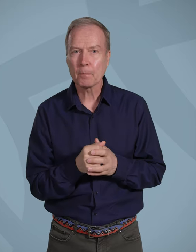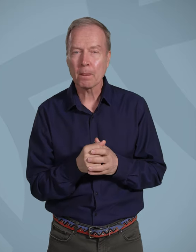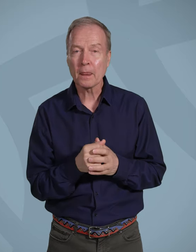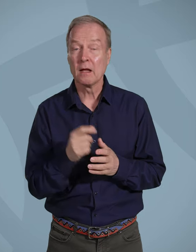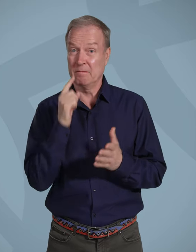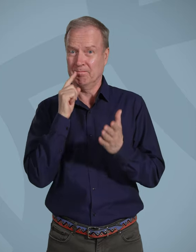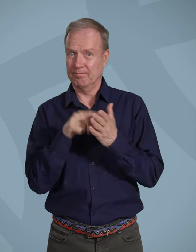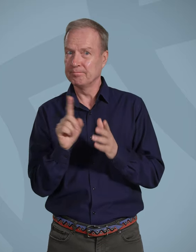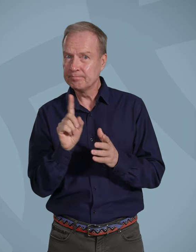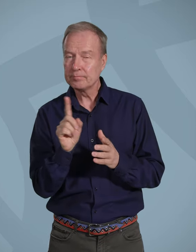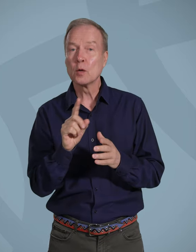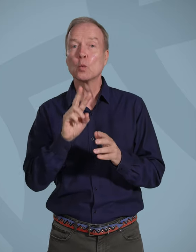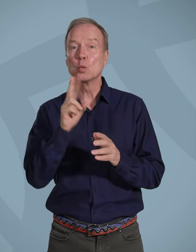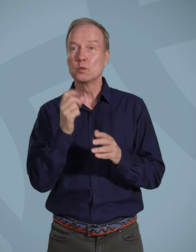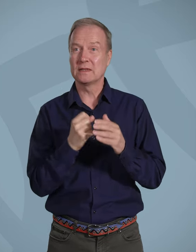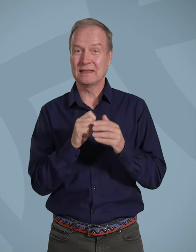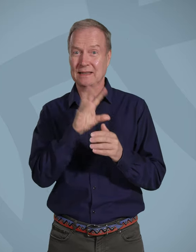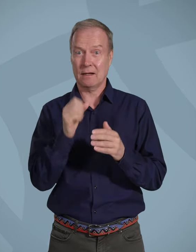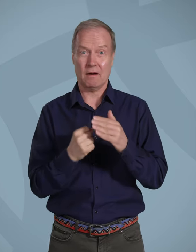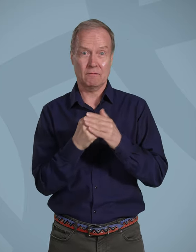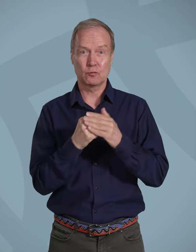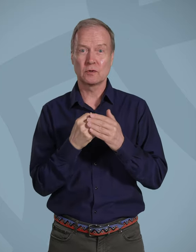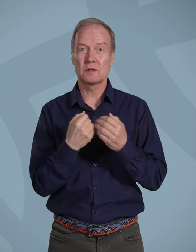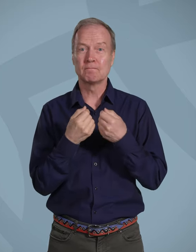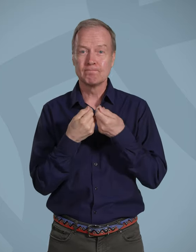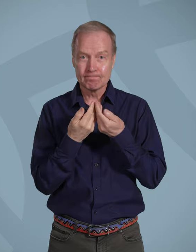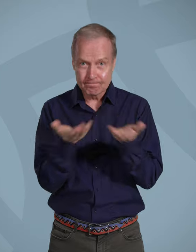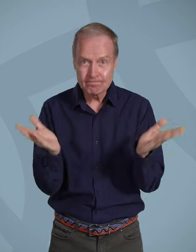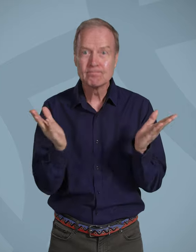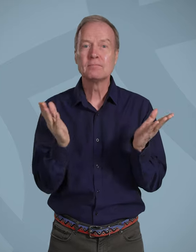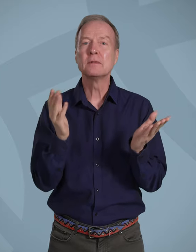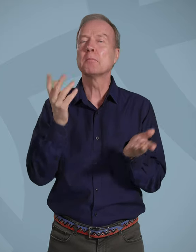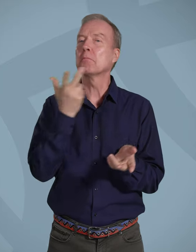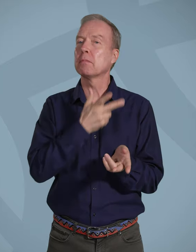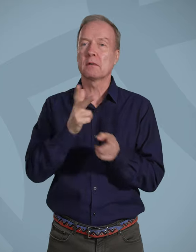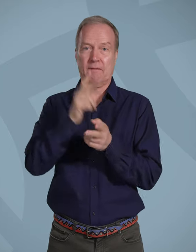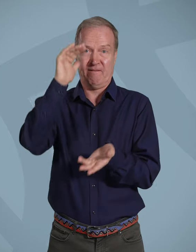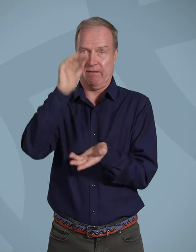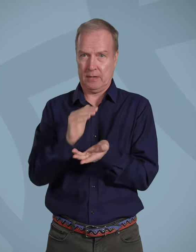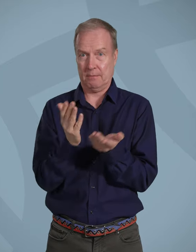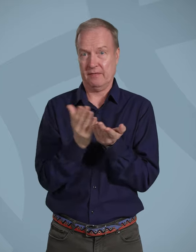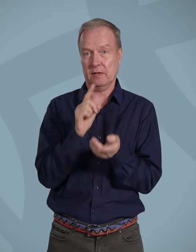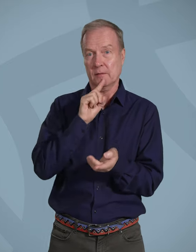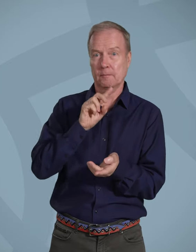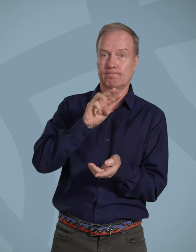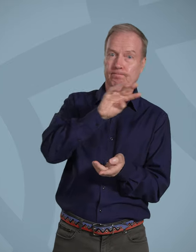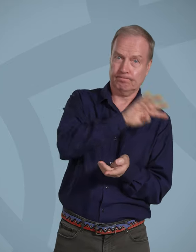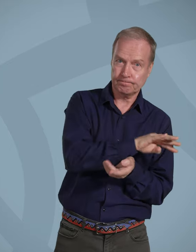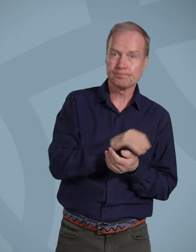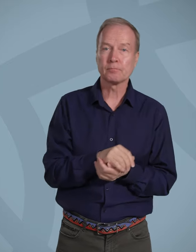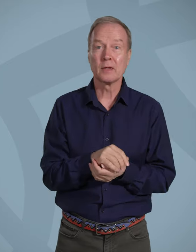Uusia STEA-avustuksia myönnetään ensi vuonna merkittävästi vähemmän kuin aiempina vuosina.